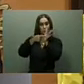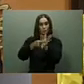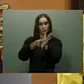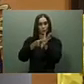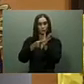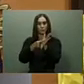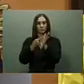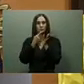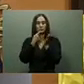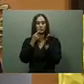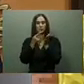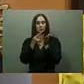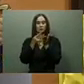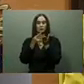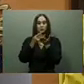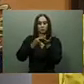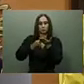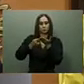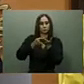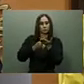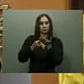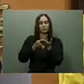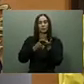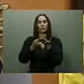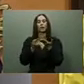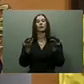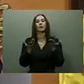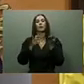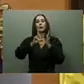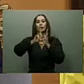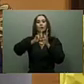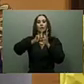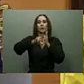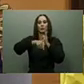Mientras que en julio de ese año se anunció que más de siete mil agentes de la Policía